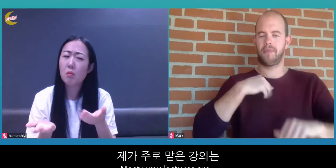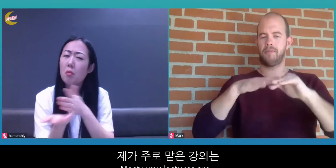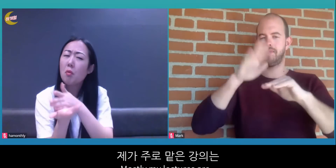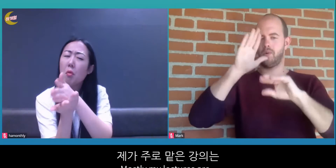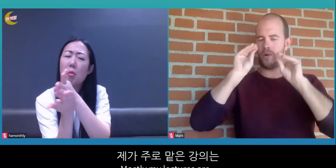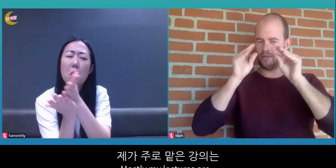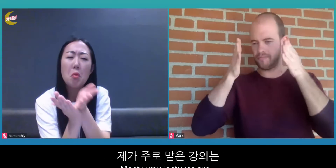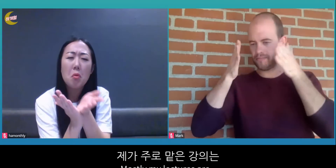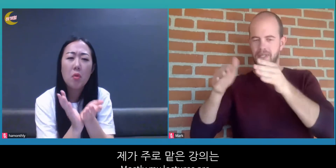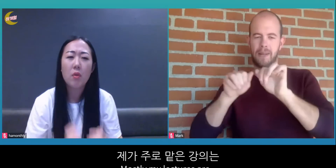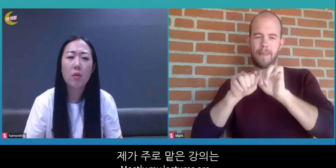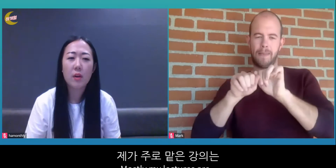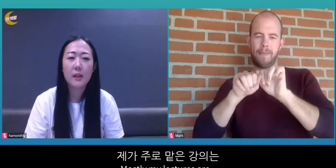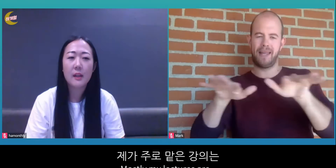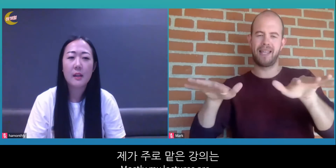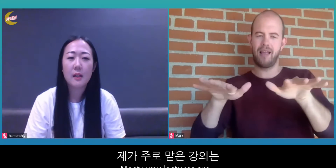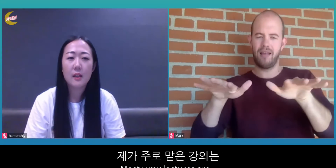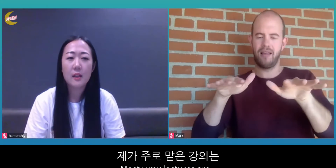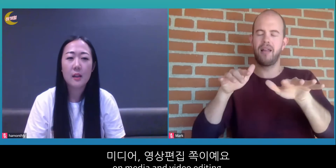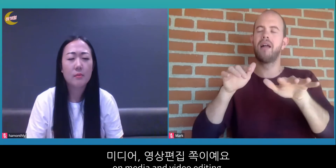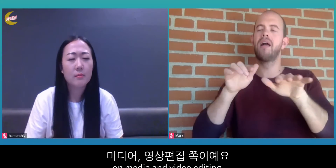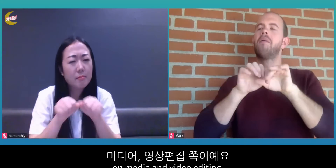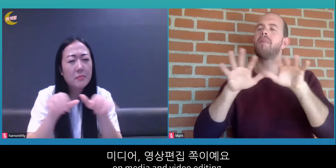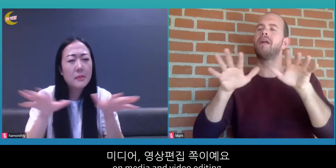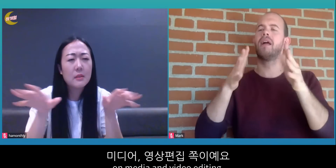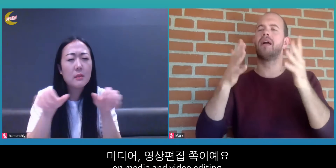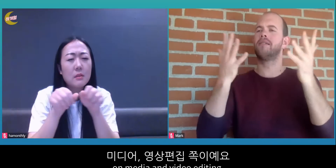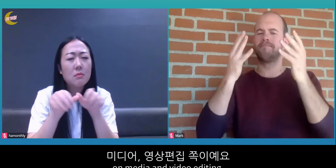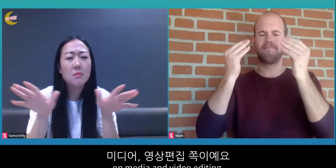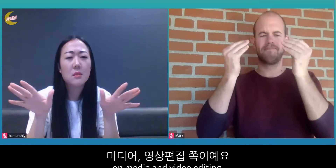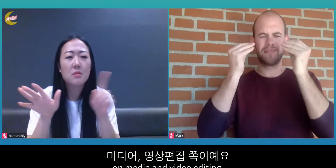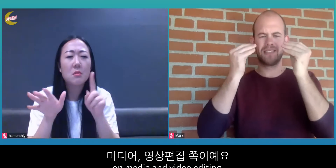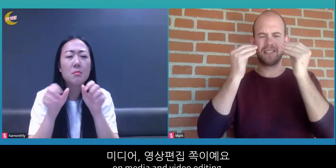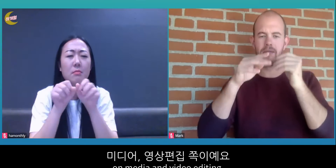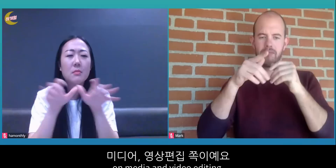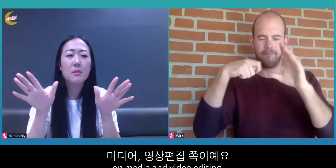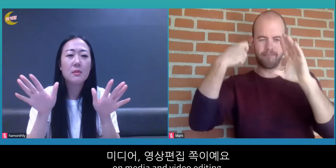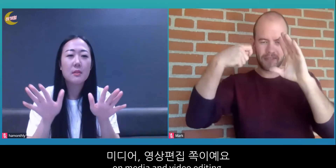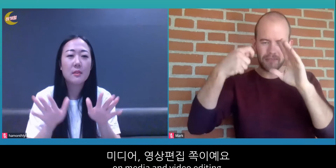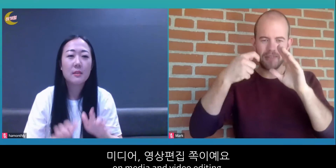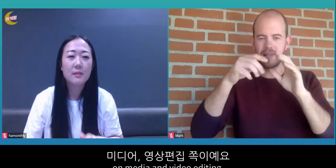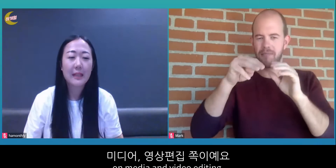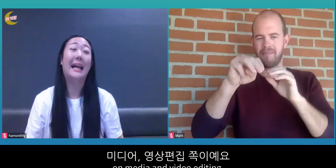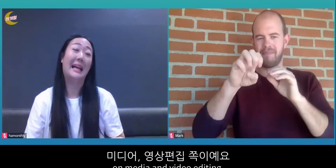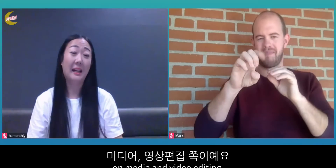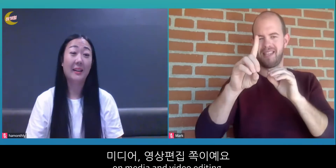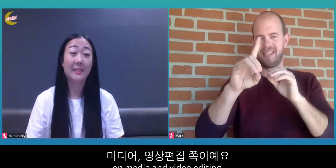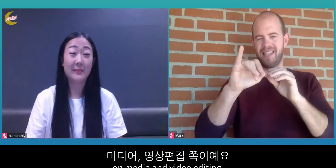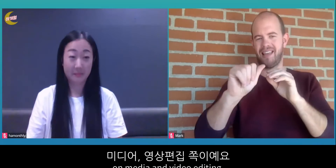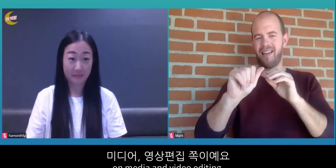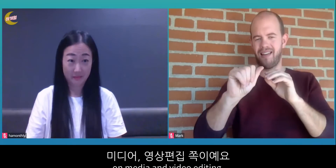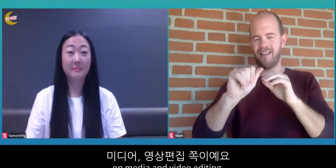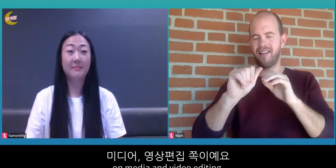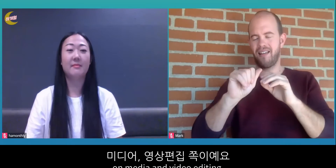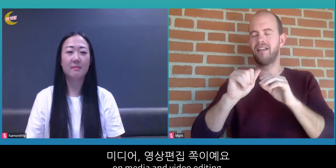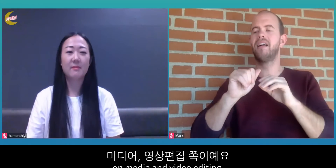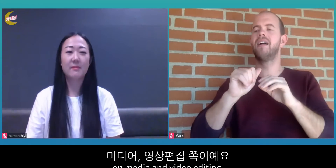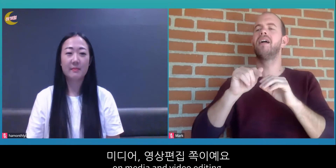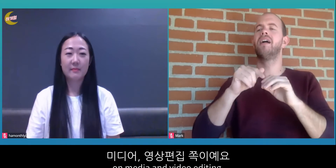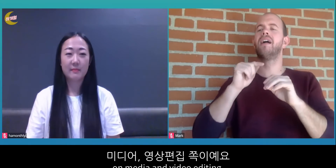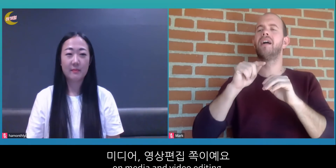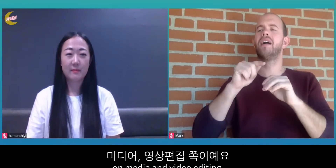私の講義のほとんどは、メディアとビデオの編集に関するものです。